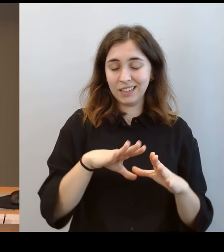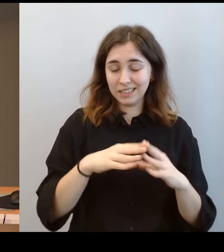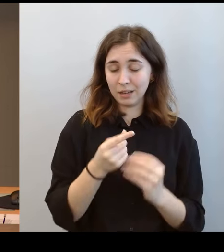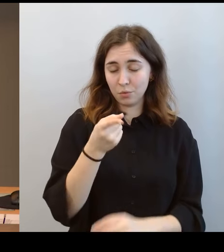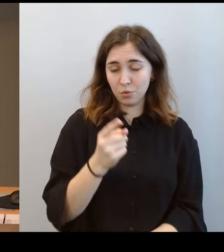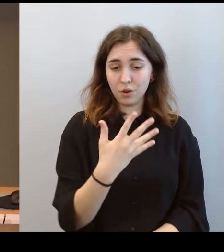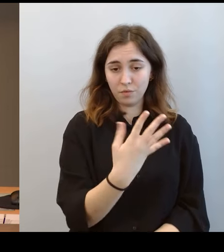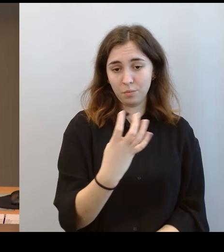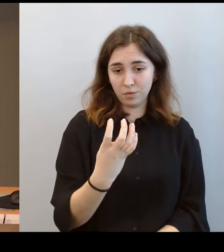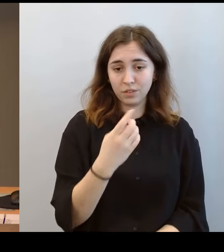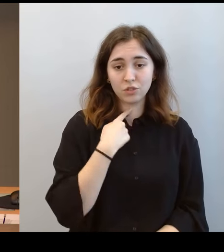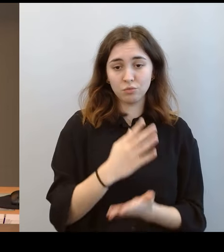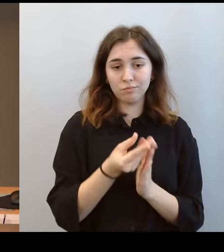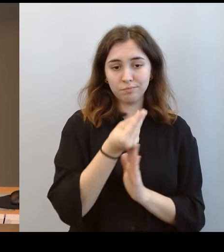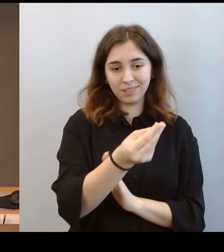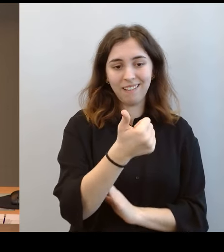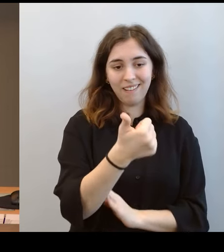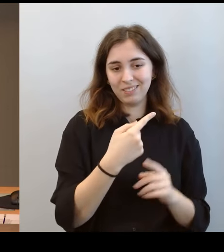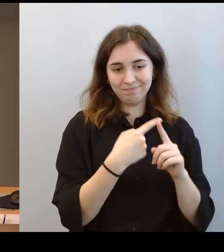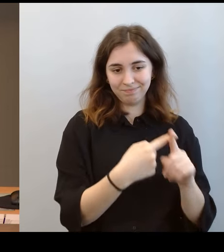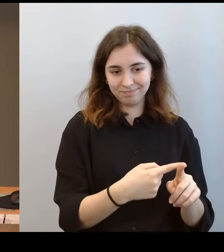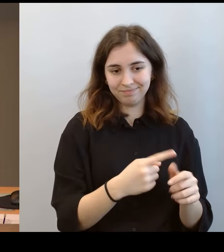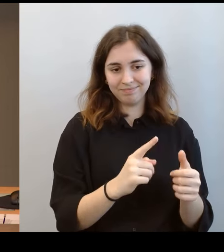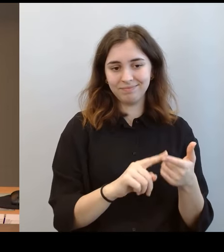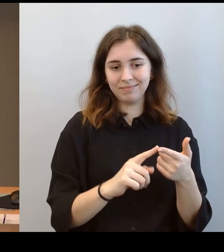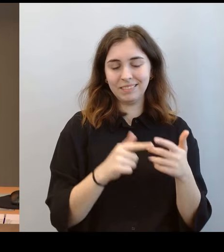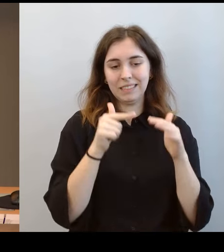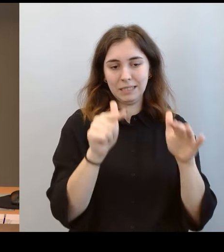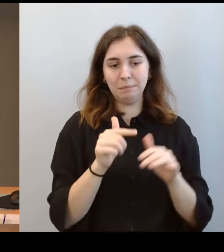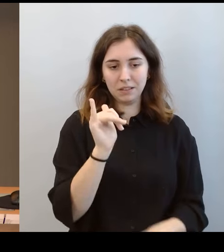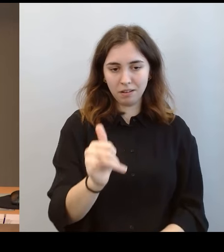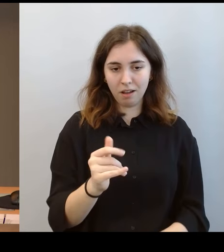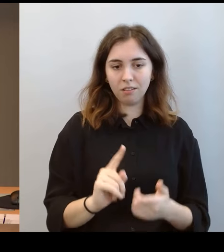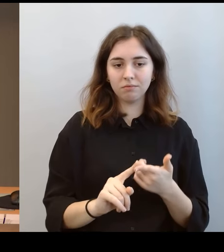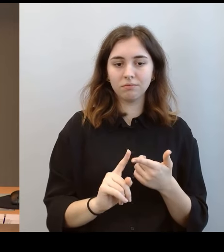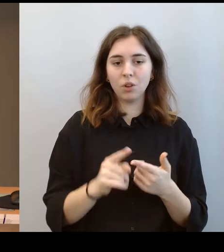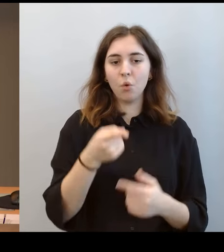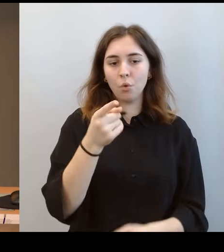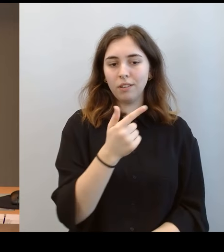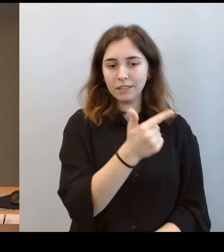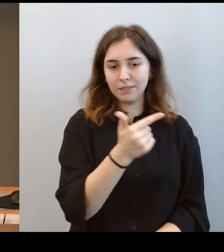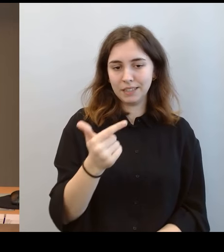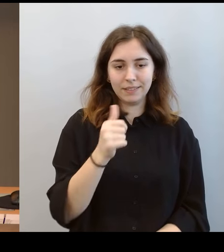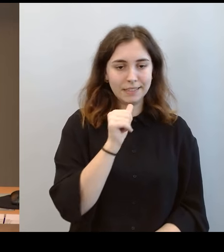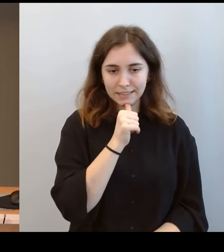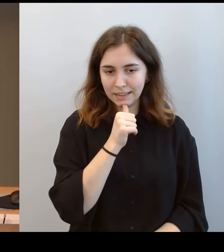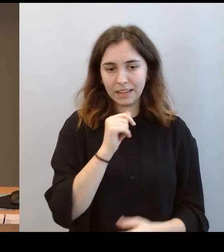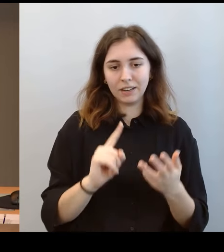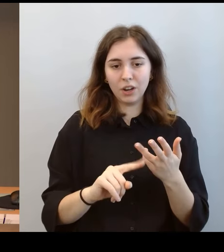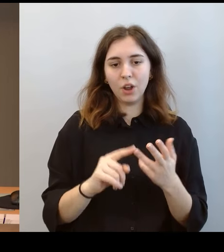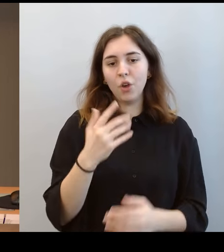17 Ja-Stimmen, 122 Nein-Stimmen, fünf Enthaltungen. Damit ist Herr Eschricht nicht gewählt und als stellvertretender